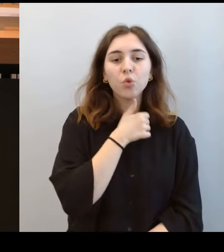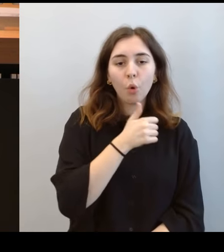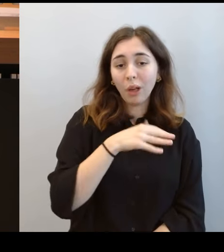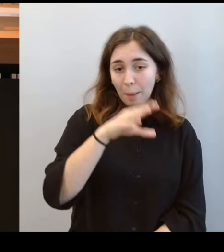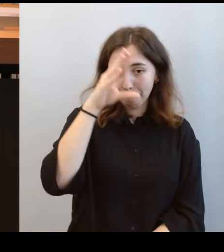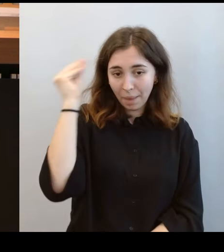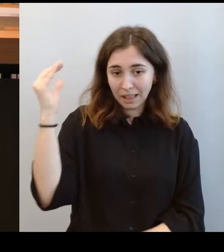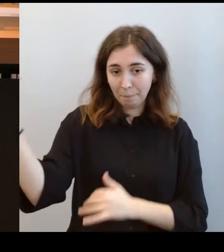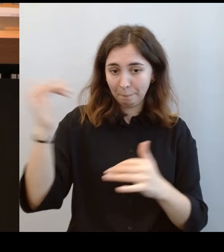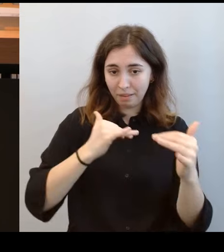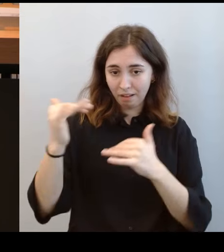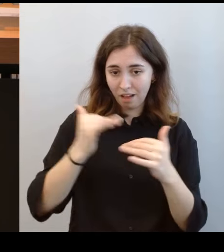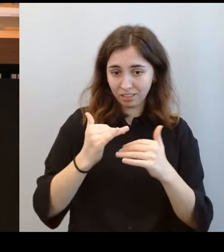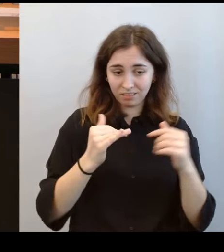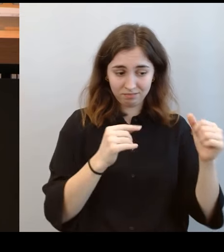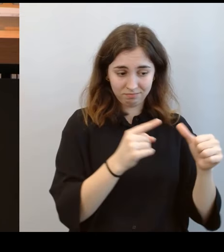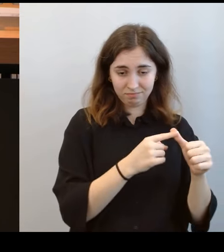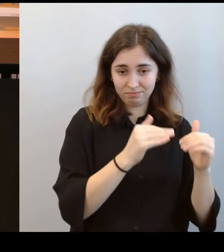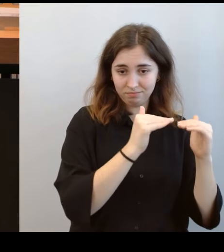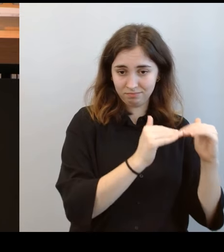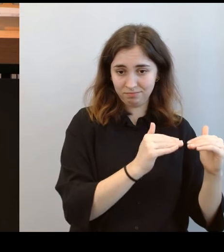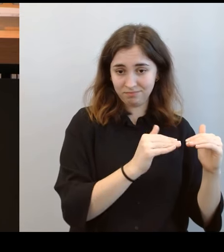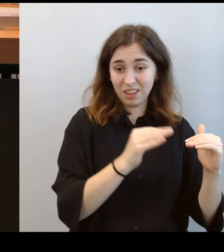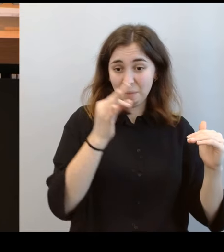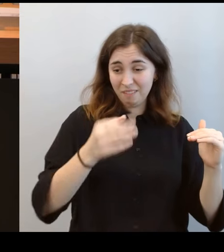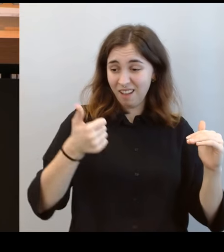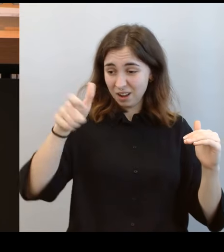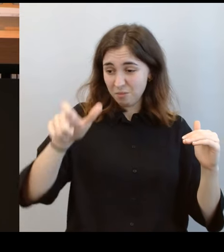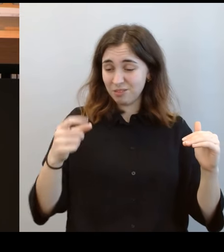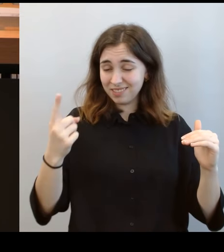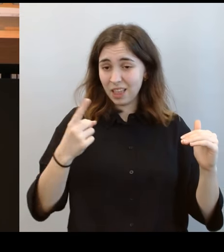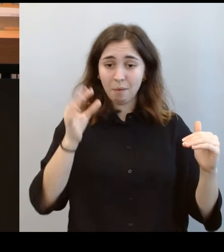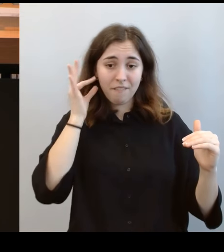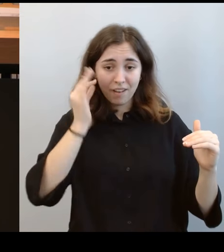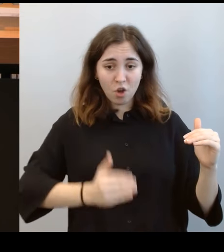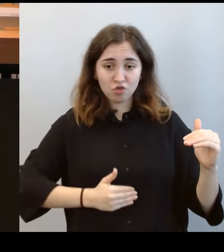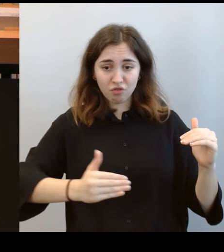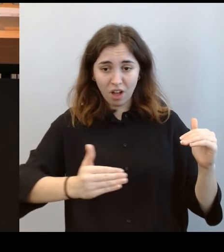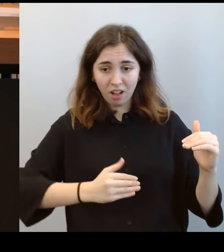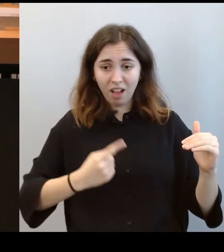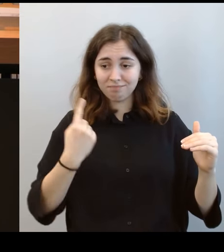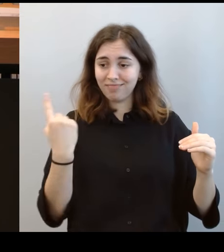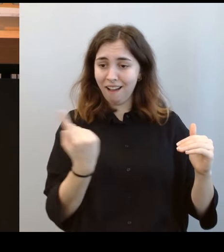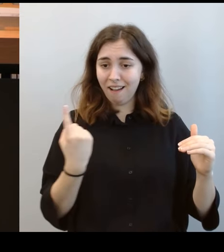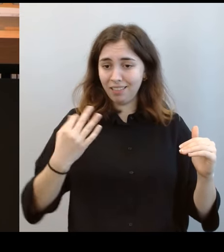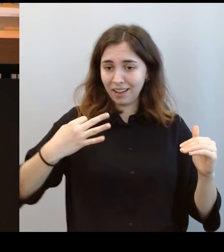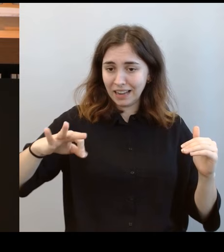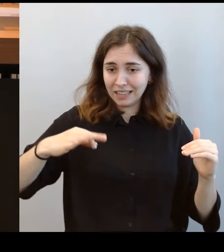im sechsten Monat schwangeren Berliner alleinerziehenden Mutter auf die höchste Dringlichkeit. Haben Sie denn gar kein